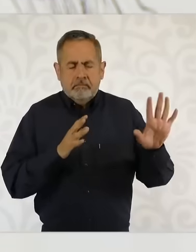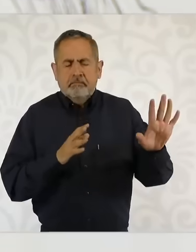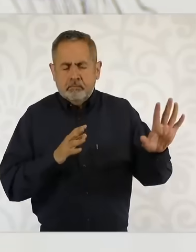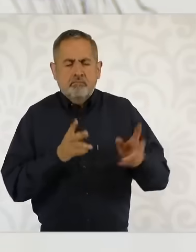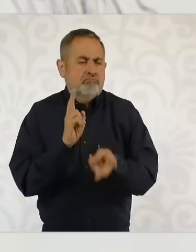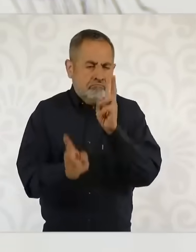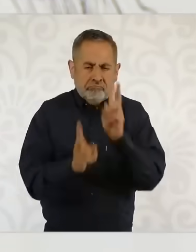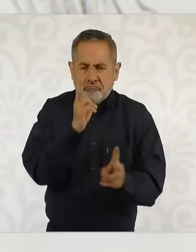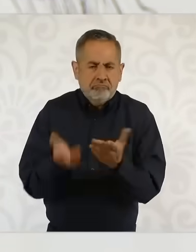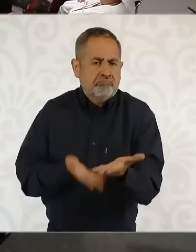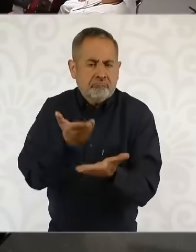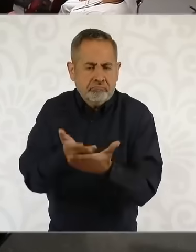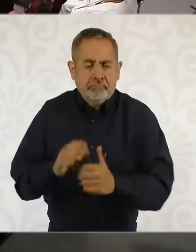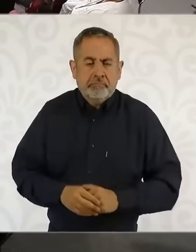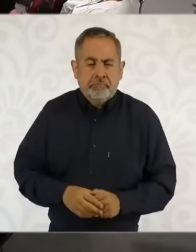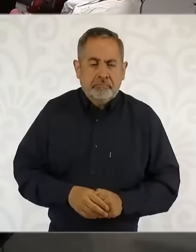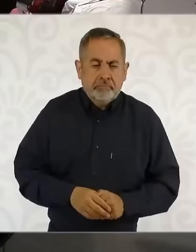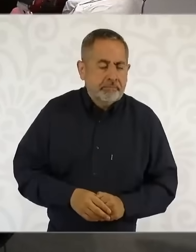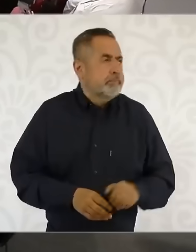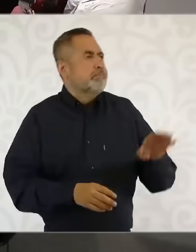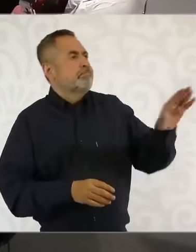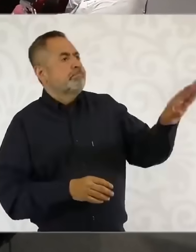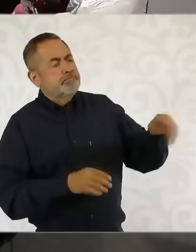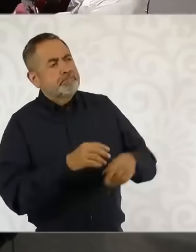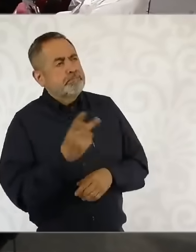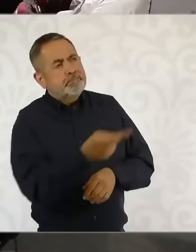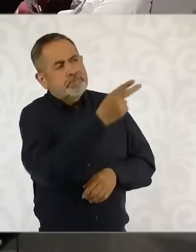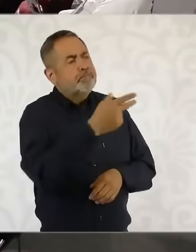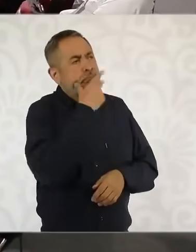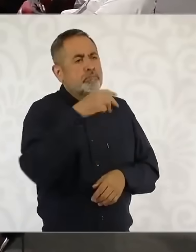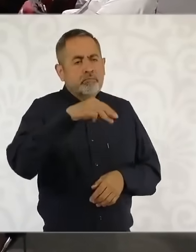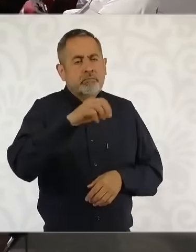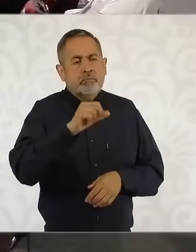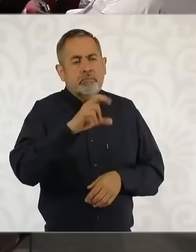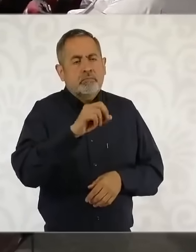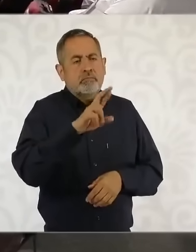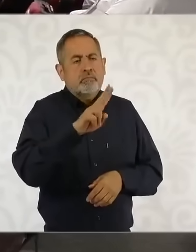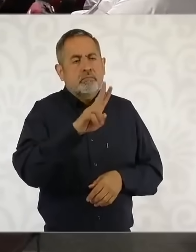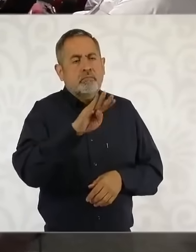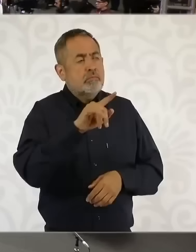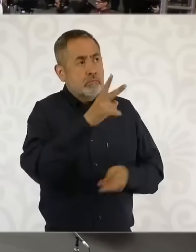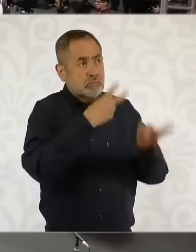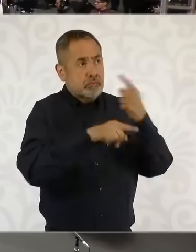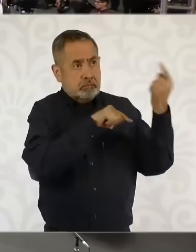planteamiento En el tema de la visita de Marco Rubio el secretario de Estado eh saber si por